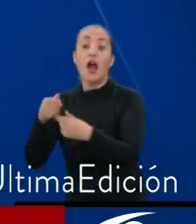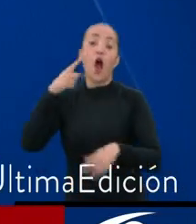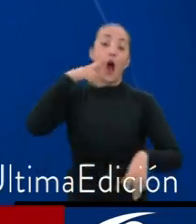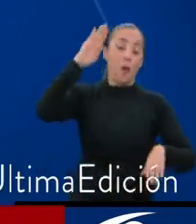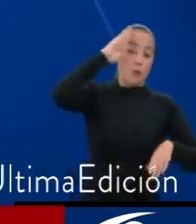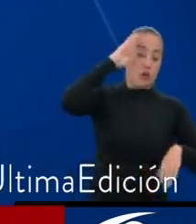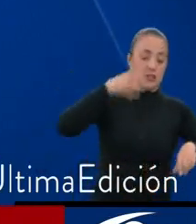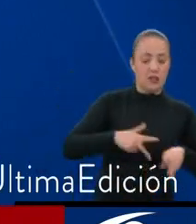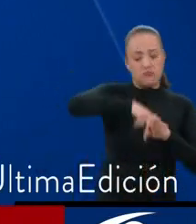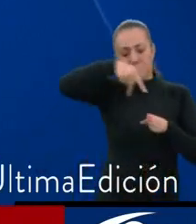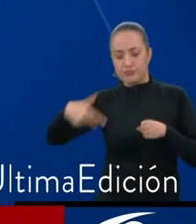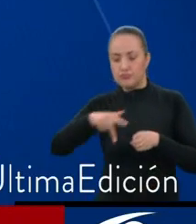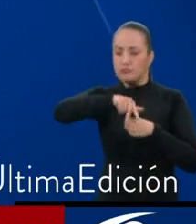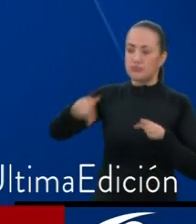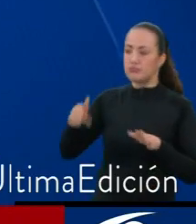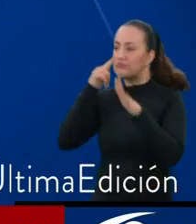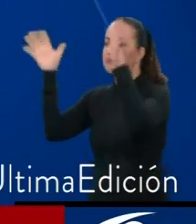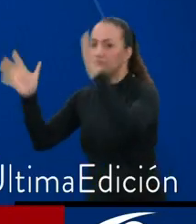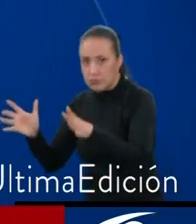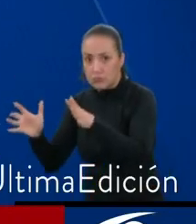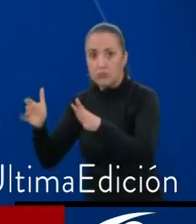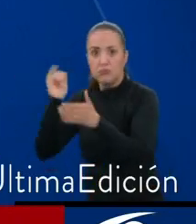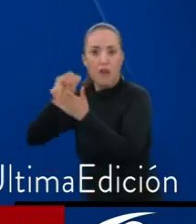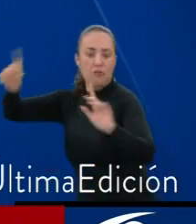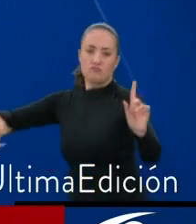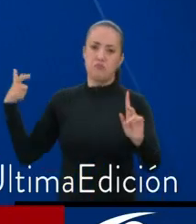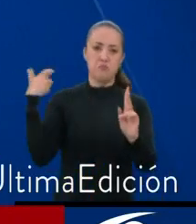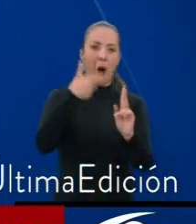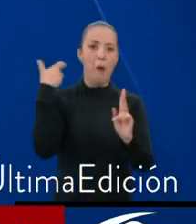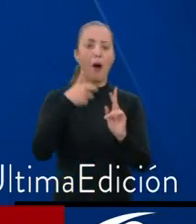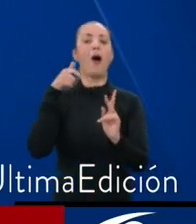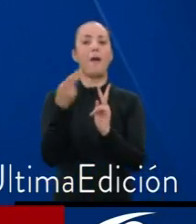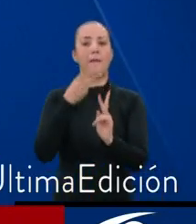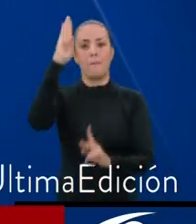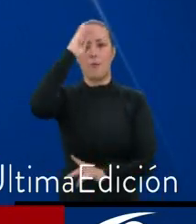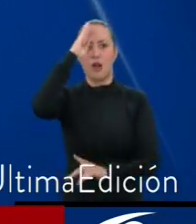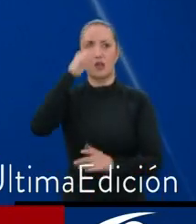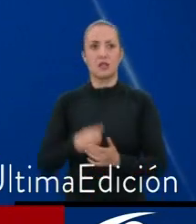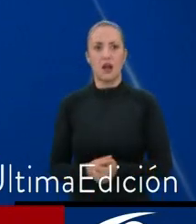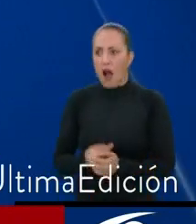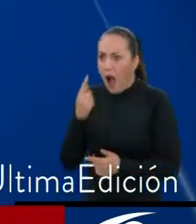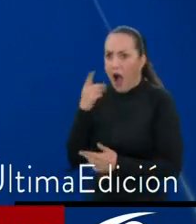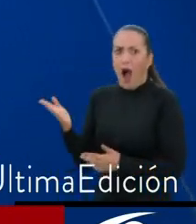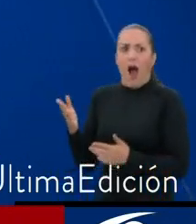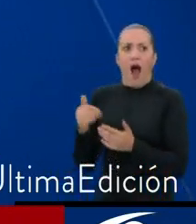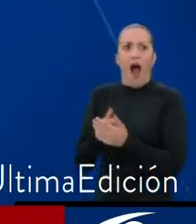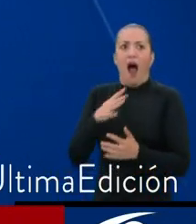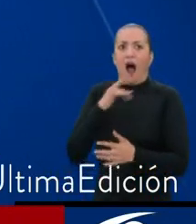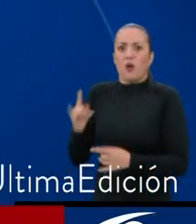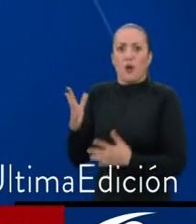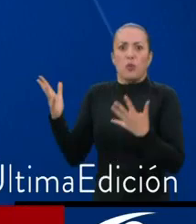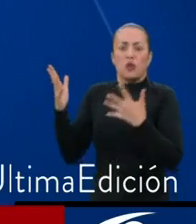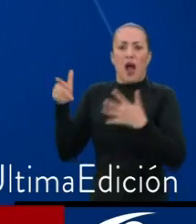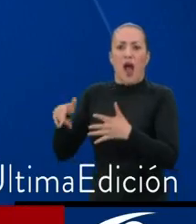la calle 11 sur con Caracas. allí estaban varios hombres